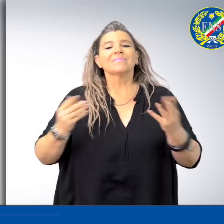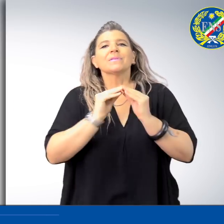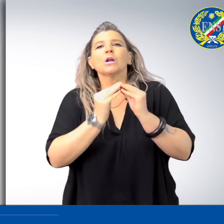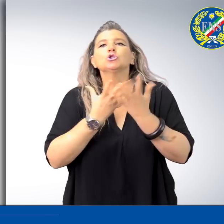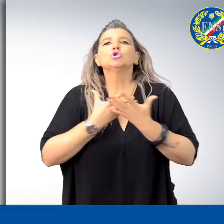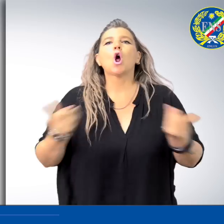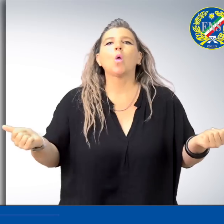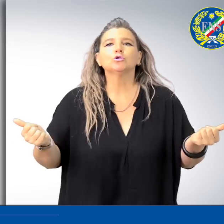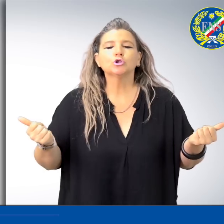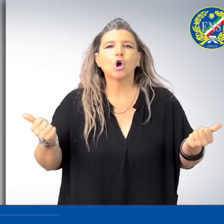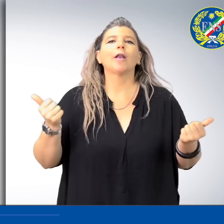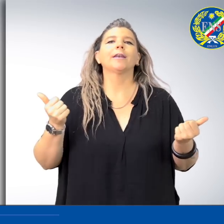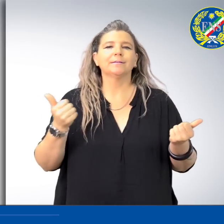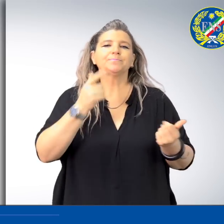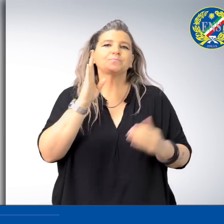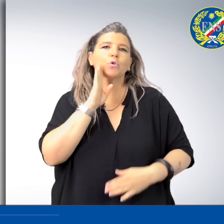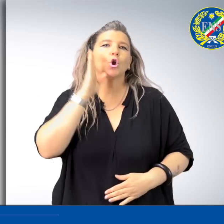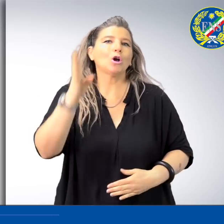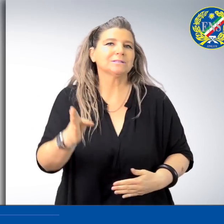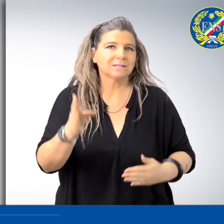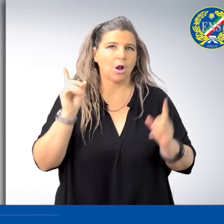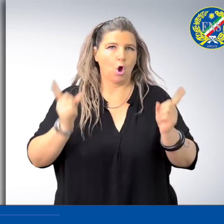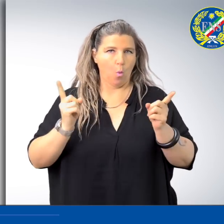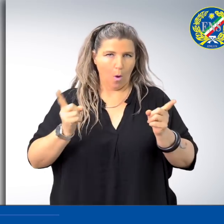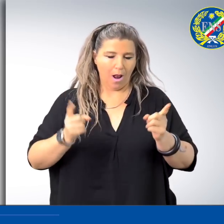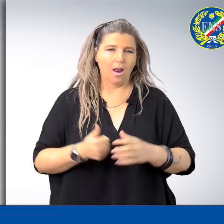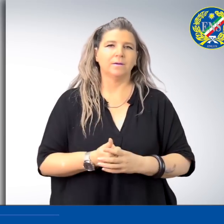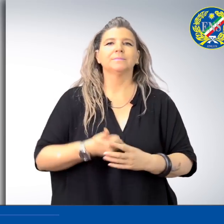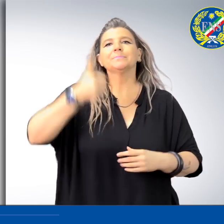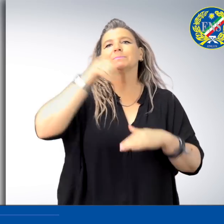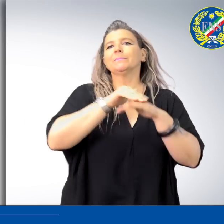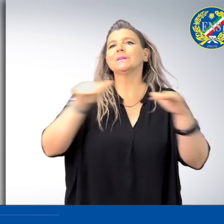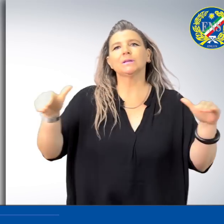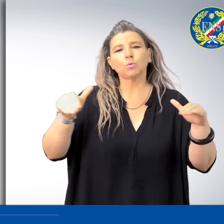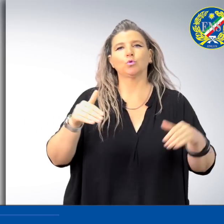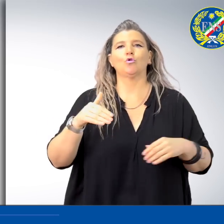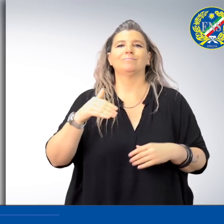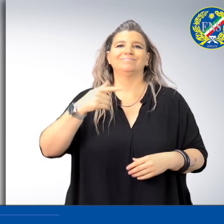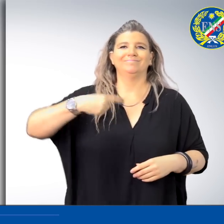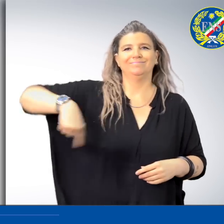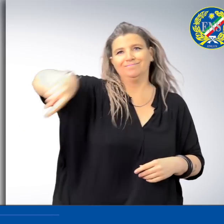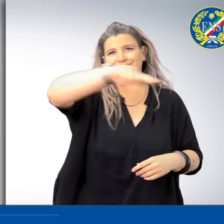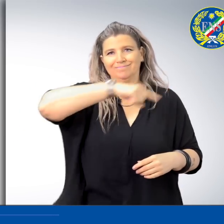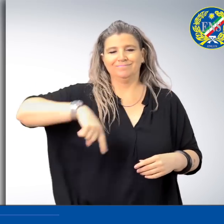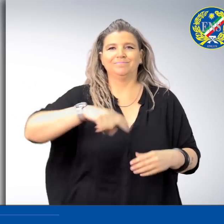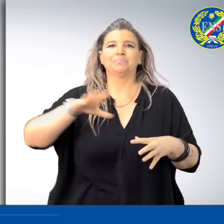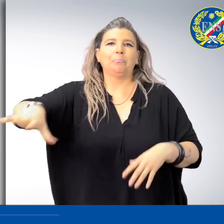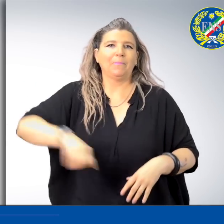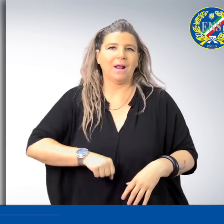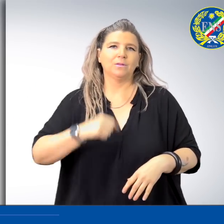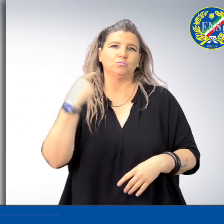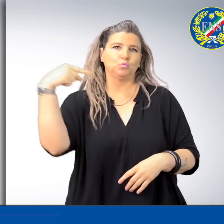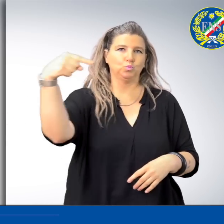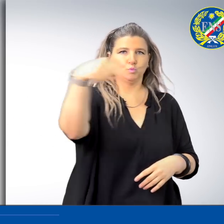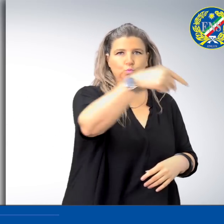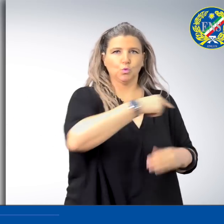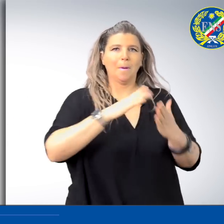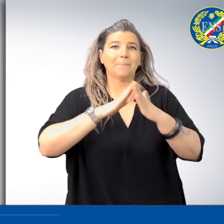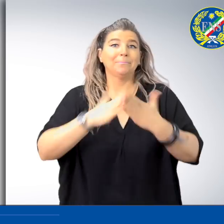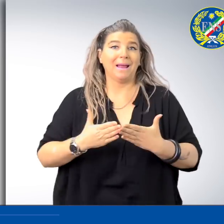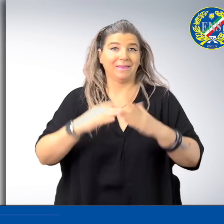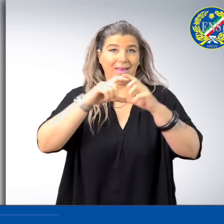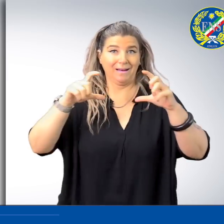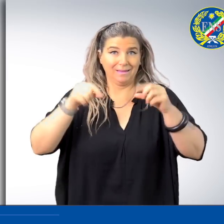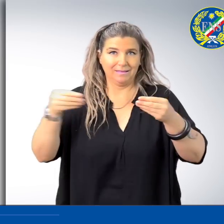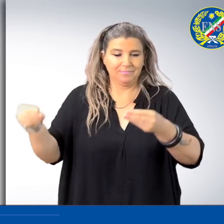La soluzione è quella di prendere la propria patente